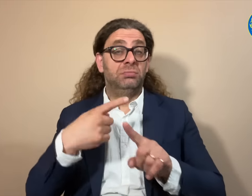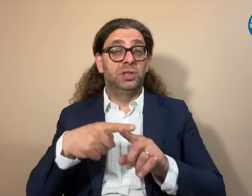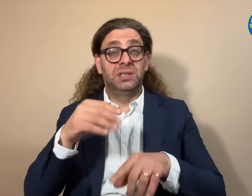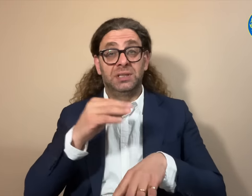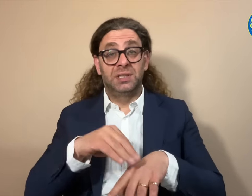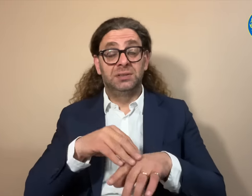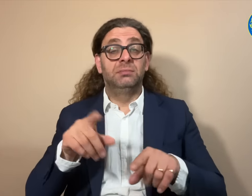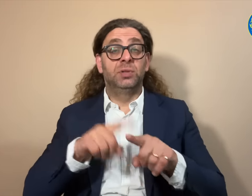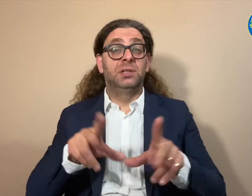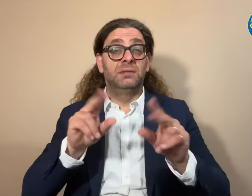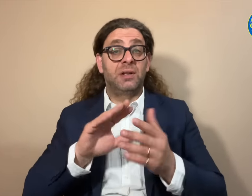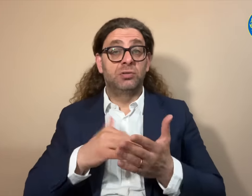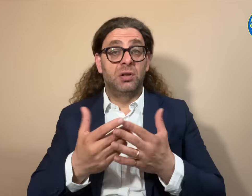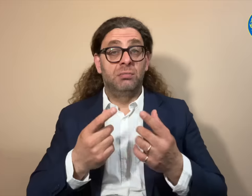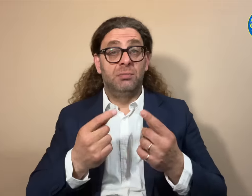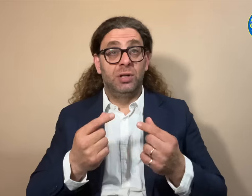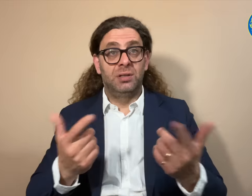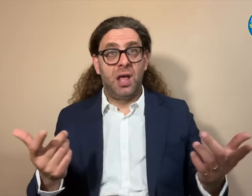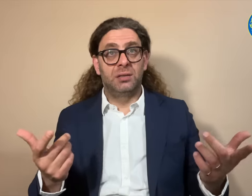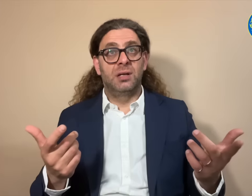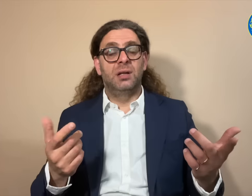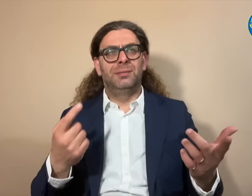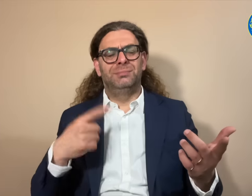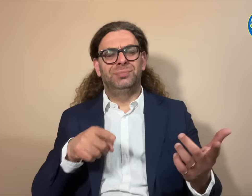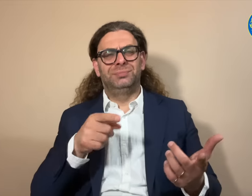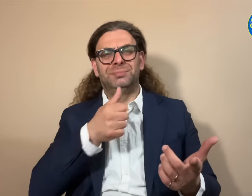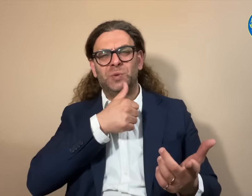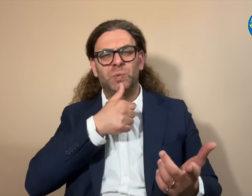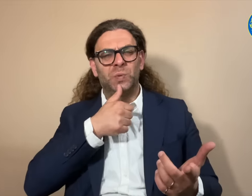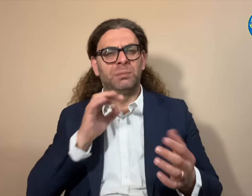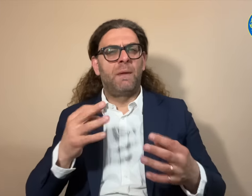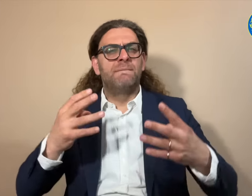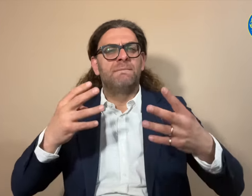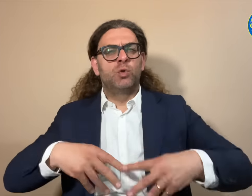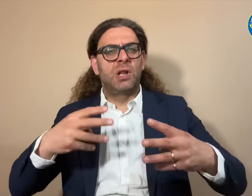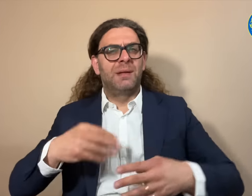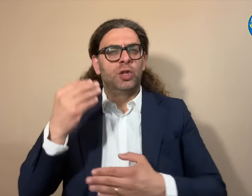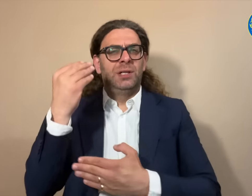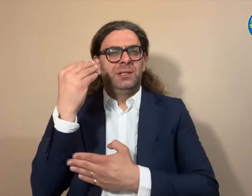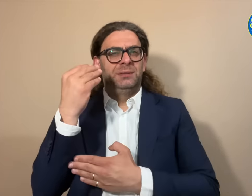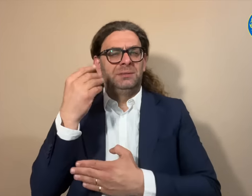oltre a interessi e rivalutazione monetaria, soldi che sarebbero invece necessari al funzionamento dell'Ente con